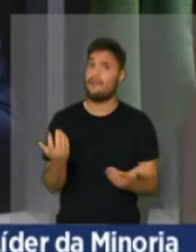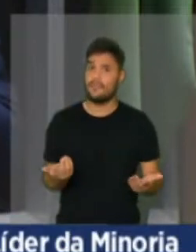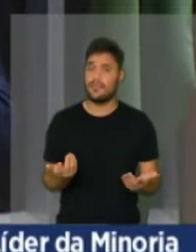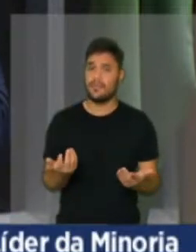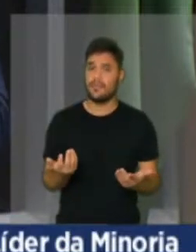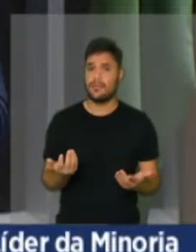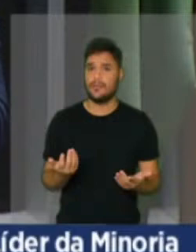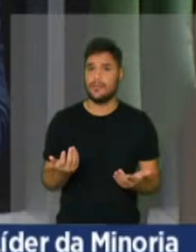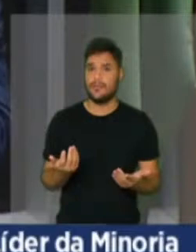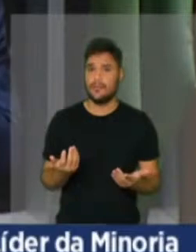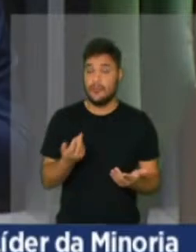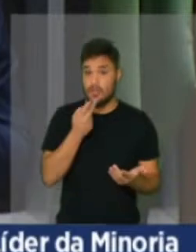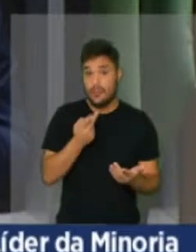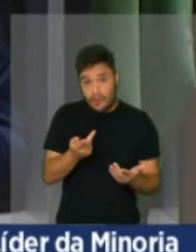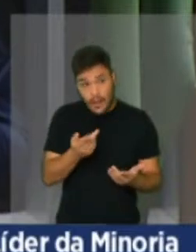DE ALGUÉM QUE É RESPONSÁVEL PELO CRESCIMENTO DA FOME,